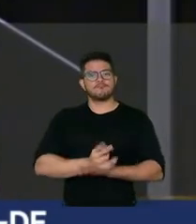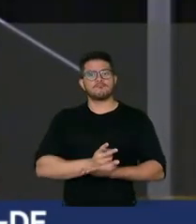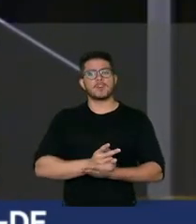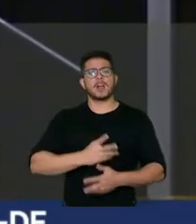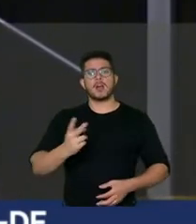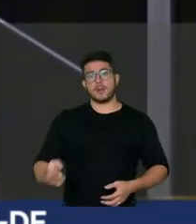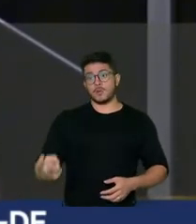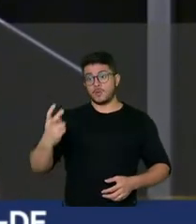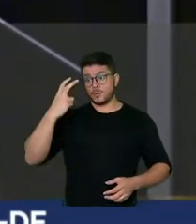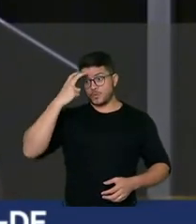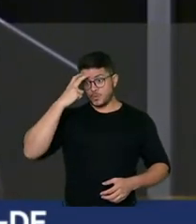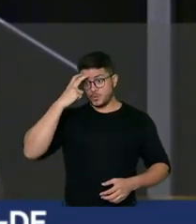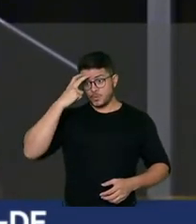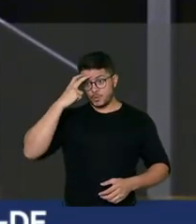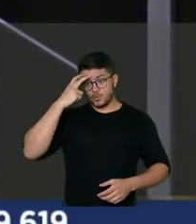É FUNDAMENTAL PARA O BRASIL E SIGNIFICA PERMANÊNCIA PARA A